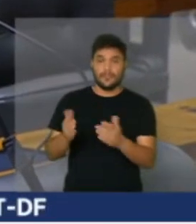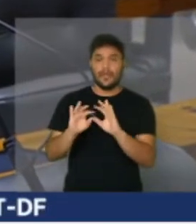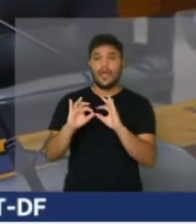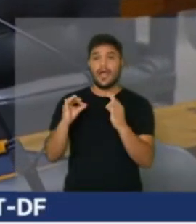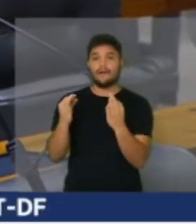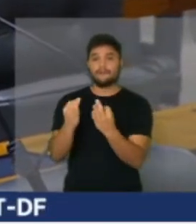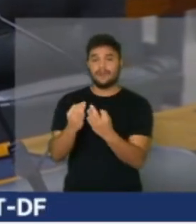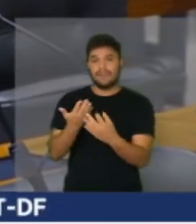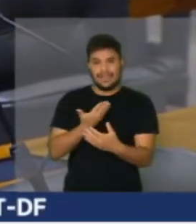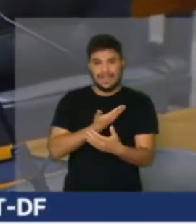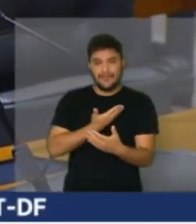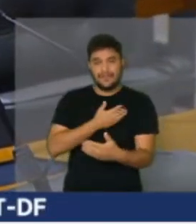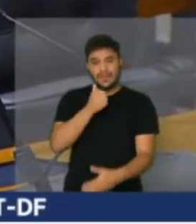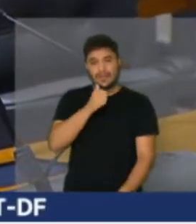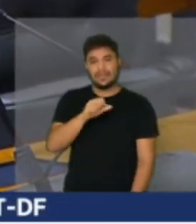PARA PRESTAR SOLIDARIEDADE A FAMÍLIA OS AMIGOS DA WILMA